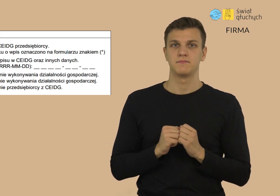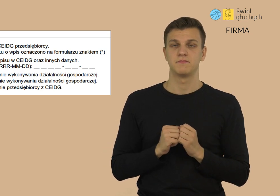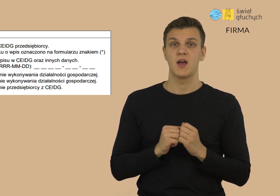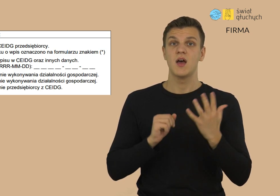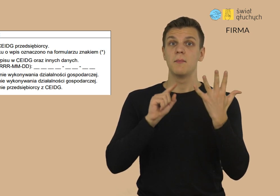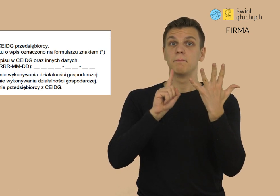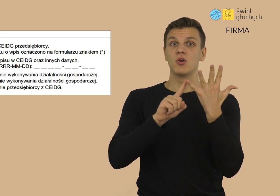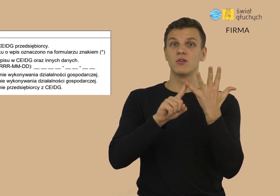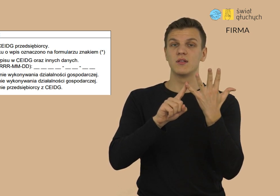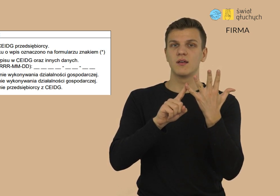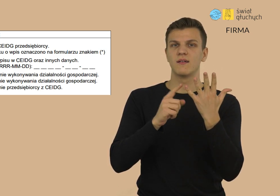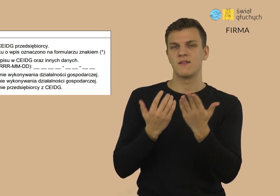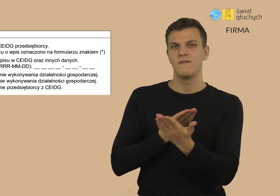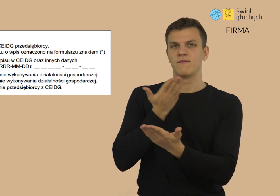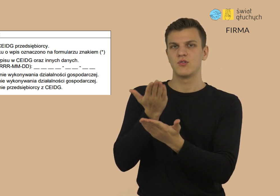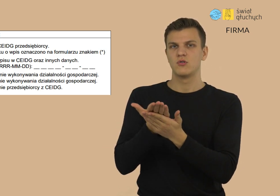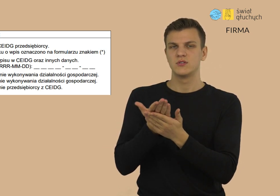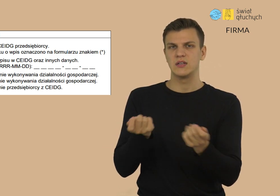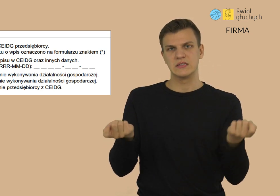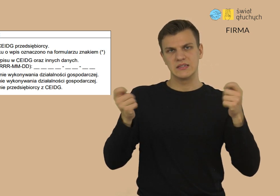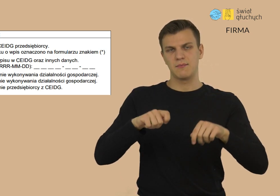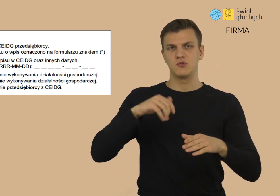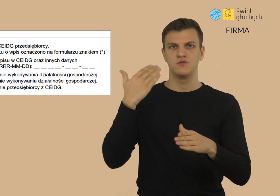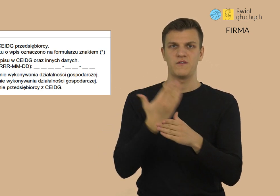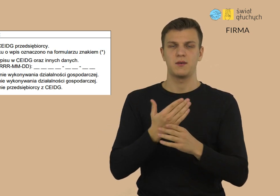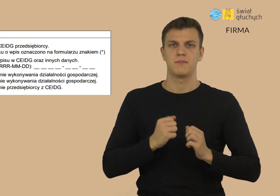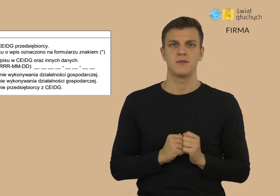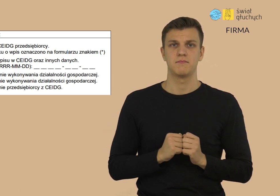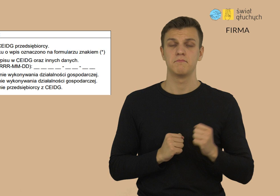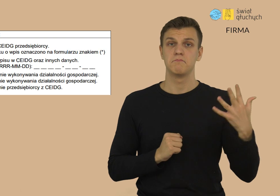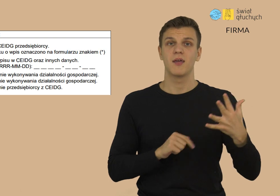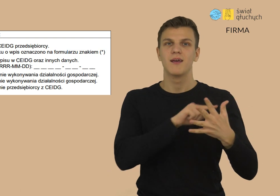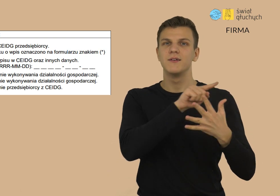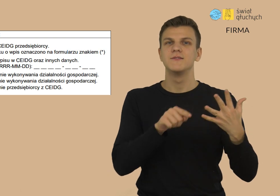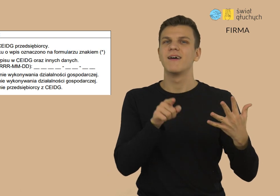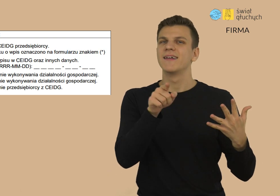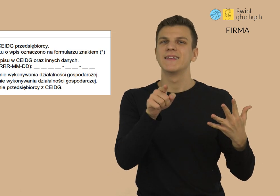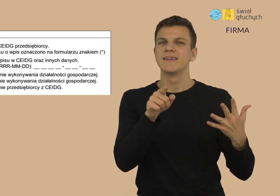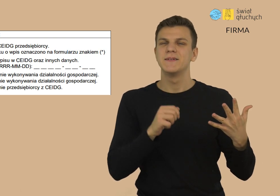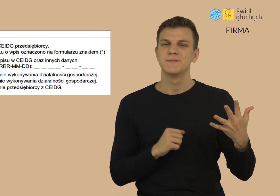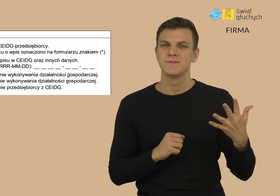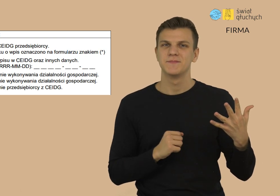Piąta – złożenie wniosku o zamknięcie działalności gospodarczej. Którą z opcji zaznaczysz?